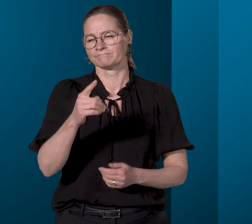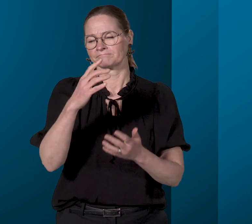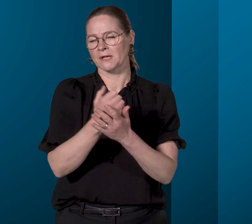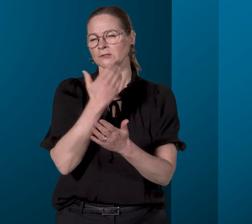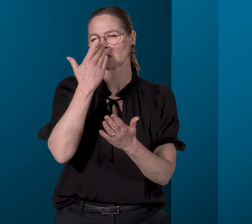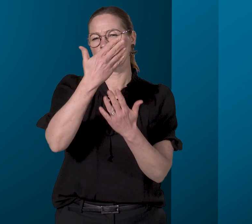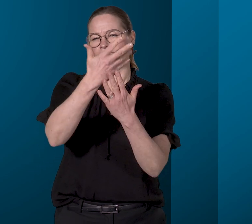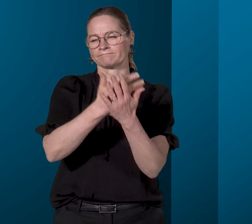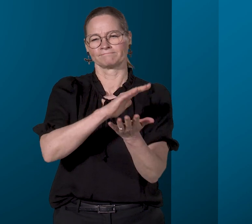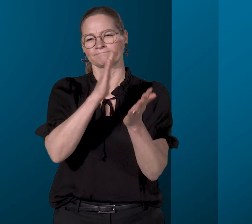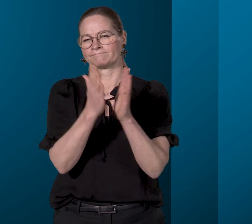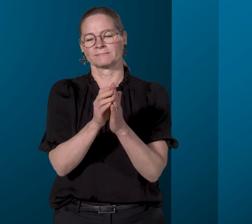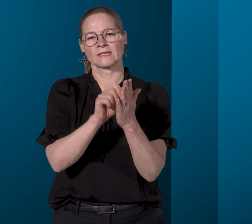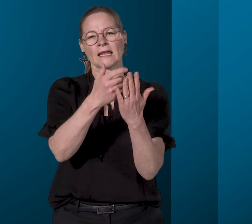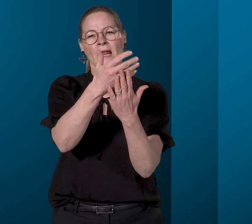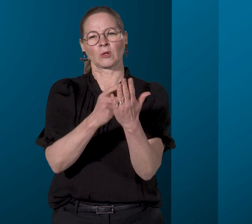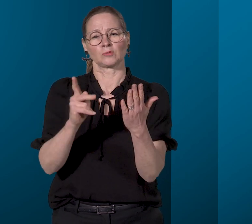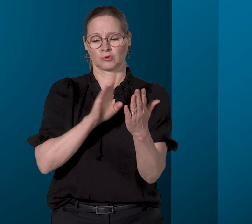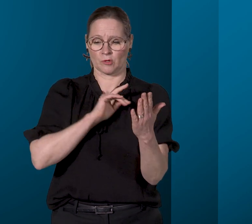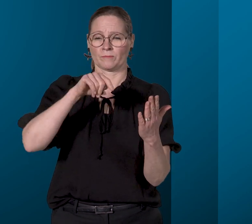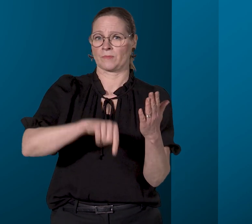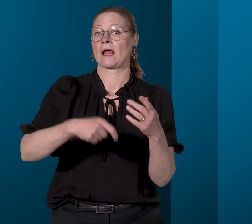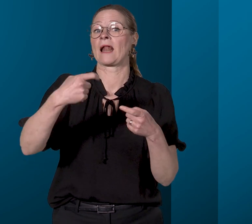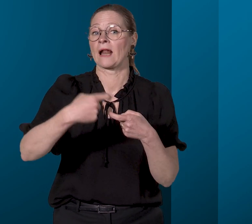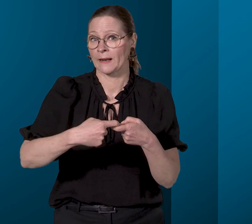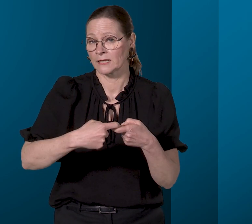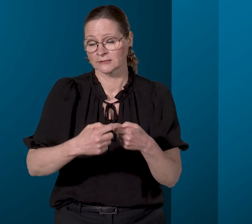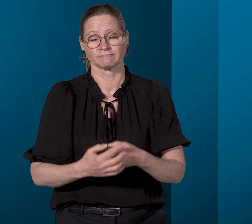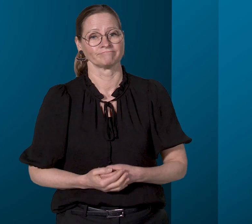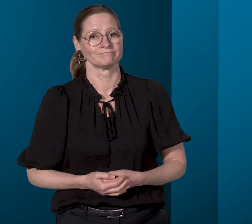Pääset lukemaan kirjallisen kysymyksen kokonaisuudessaan oheisesta linkistä.